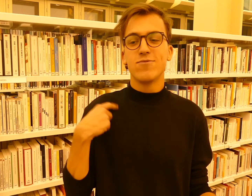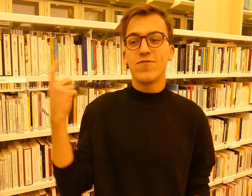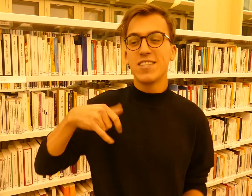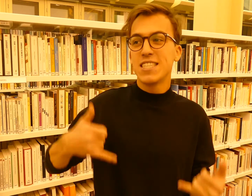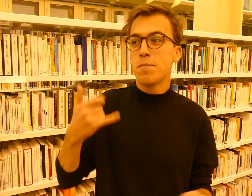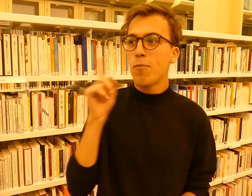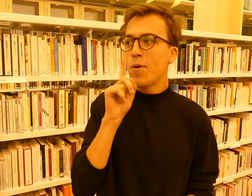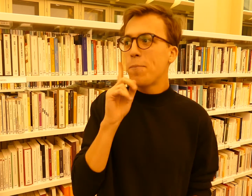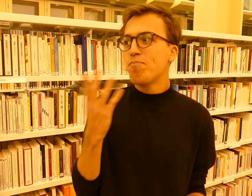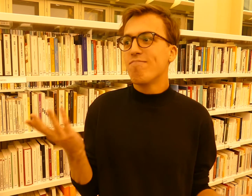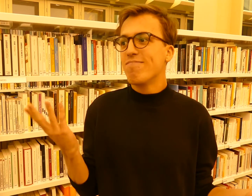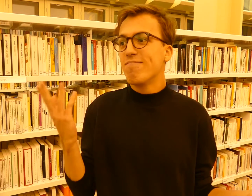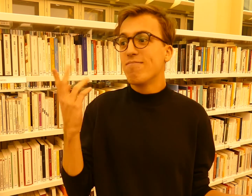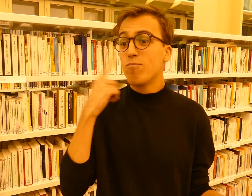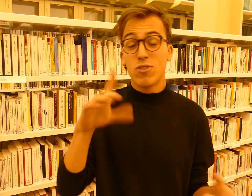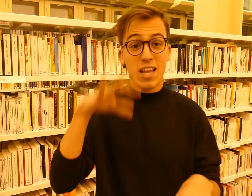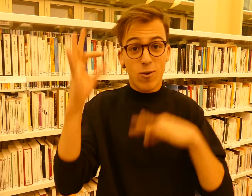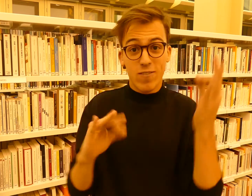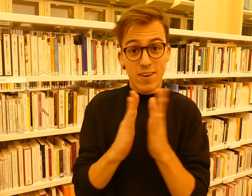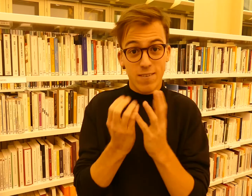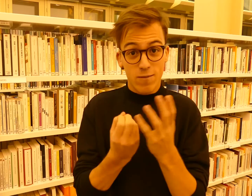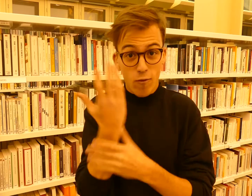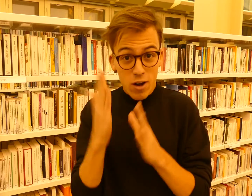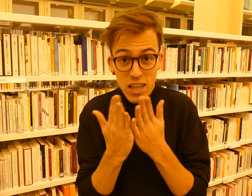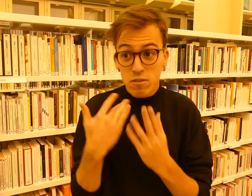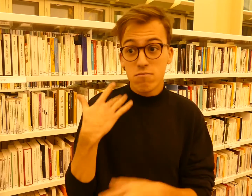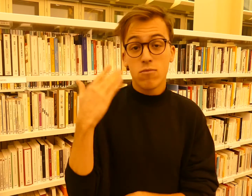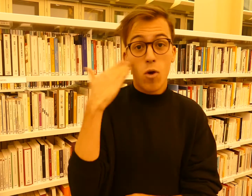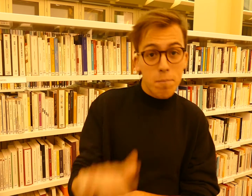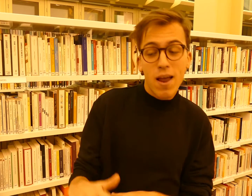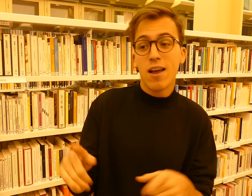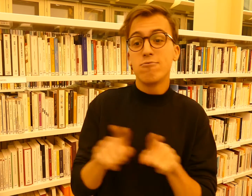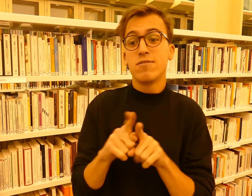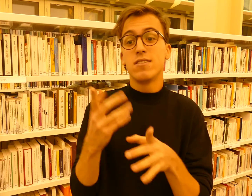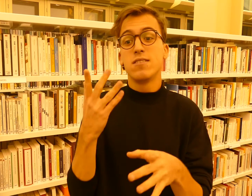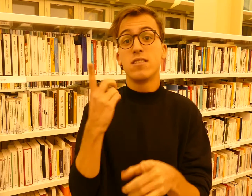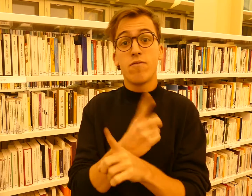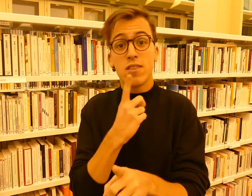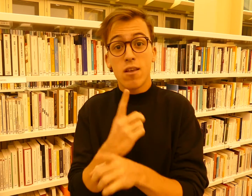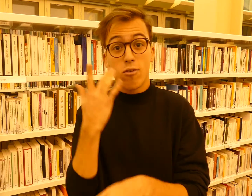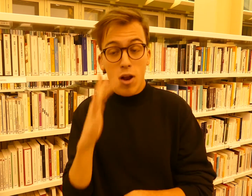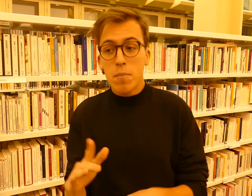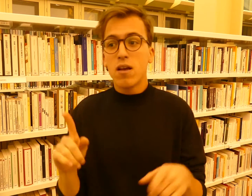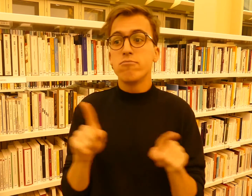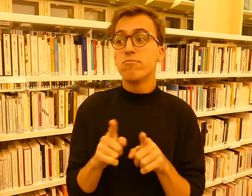Pourquoi je viens ici ? Pour découvrir des nouveaux livres que je connais pas et aussi, des DVD que je ne connais pas non plus.